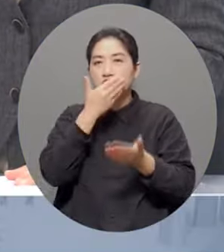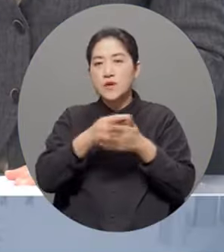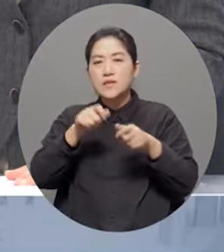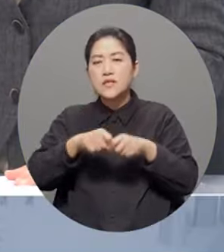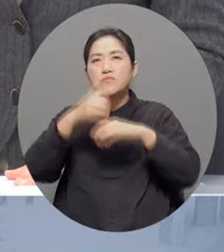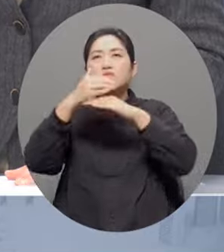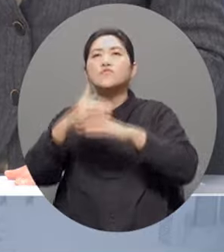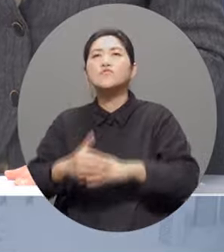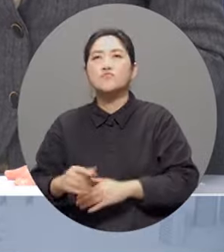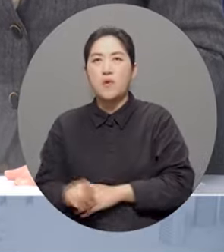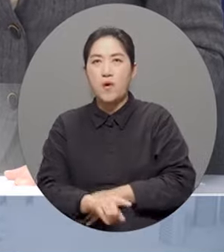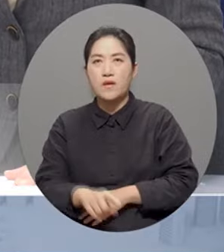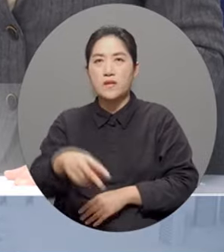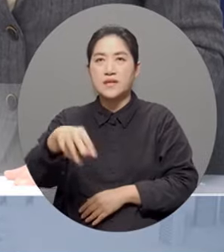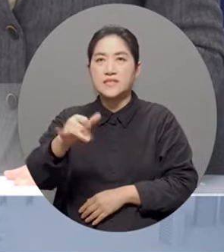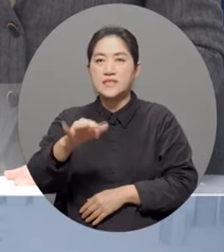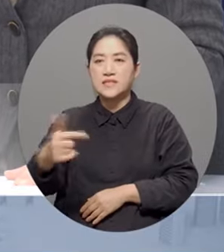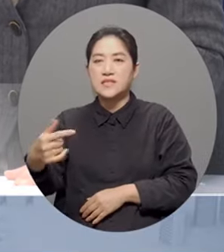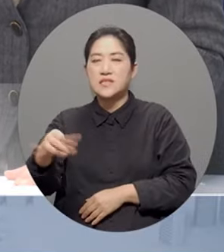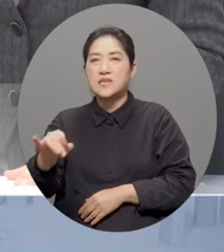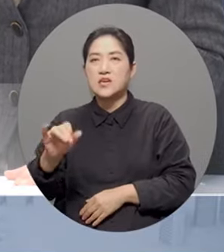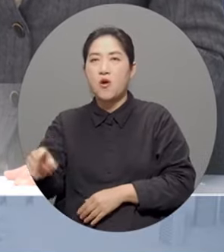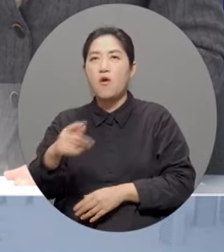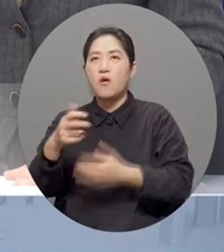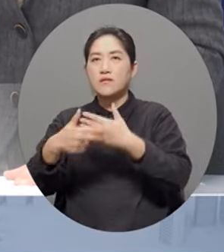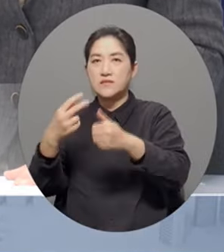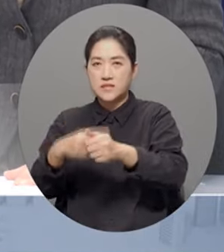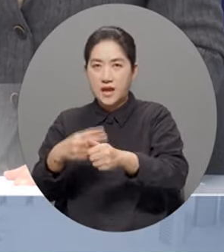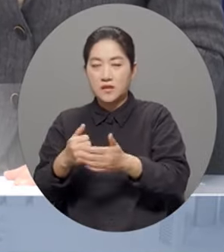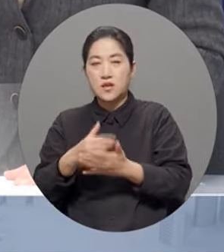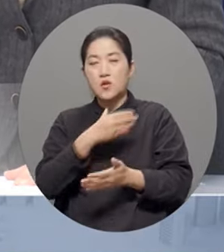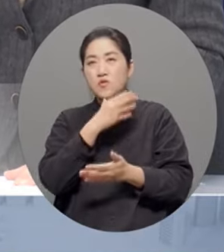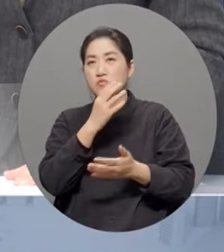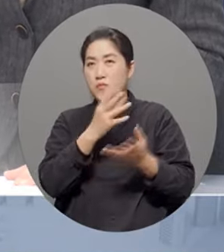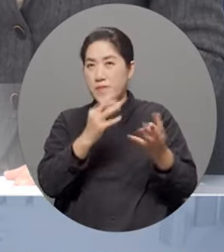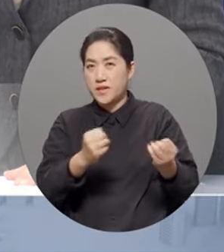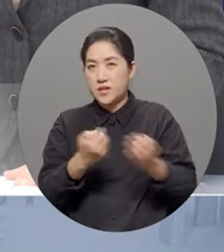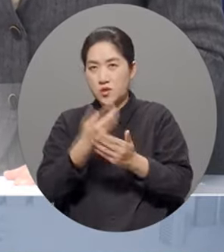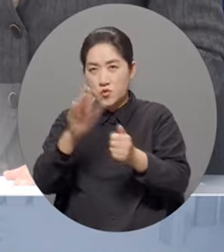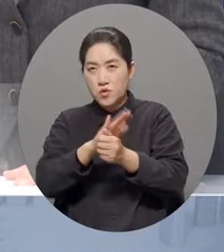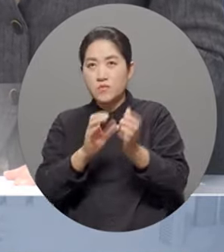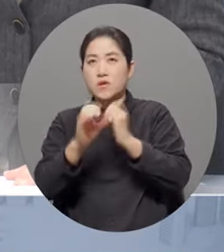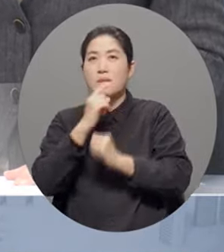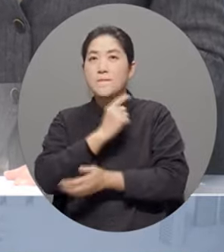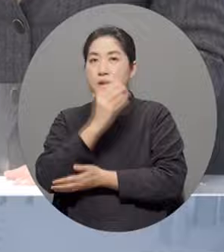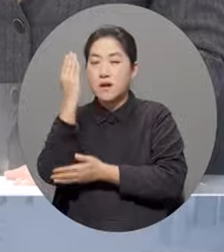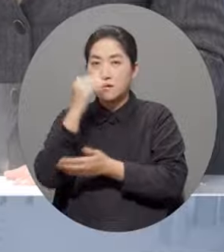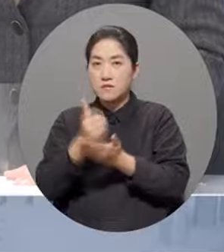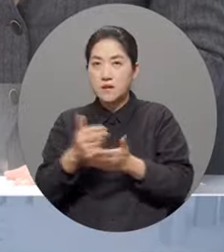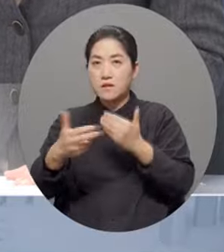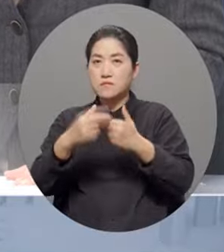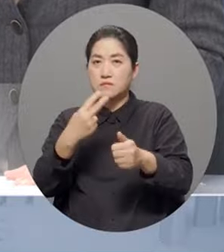(기자) 하지만 더 중요한 건 정부의 세부 방침인데요. 이른바 시니어 의사를 활용하겠다.